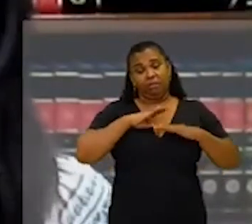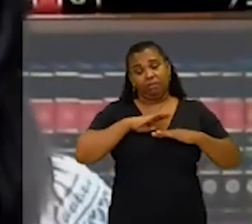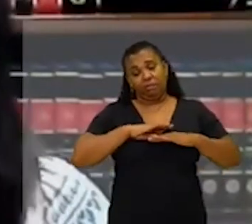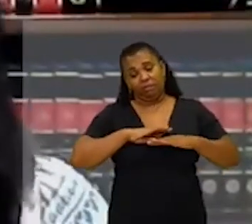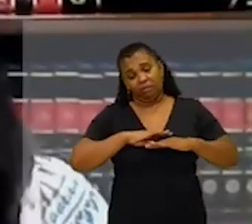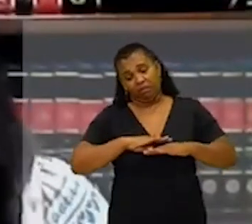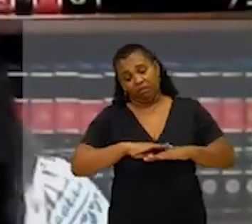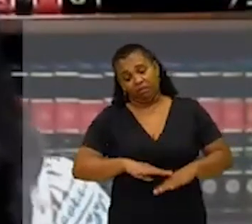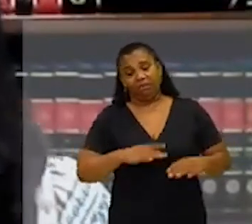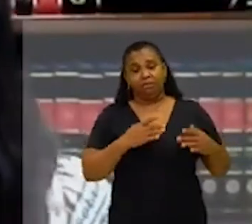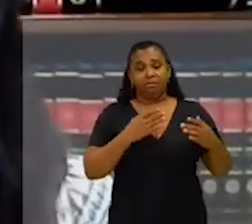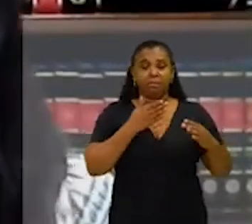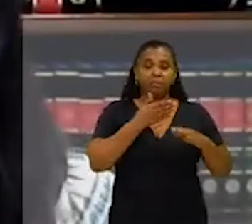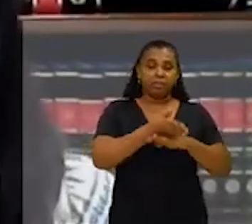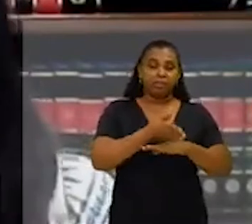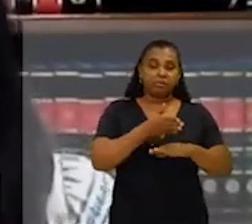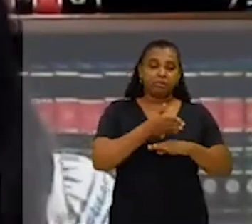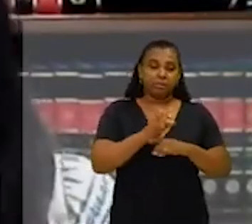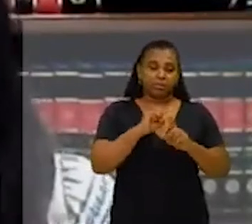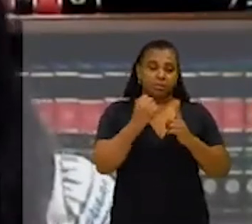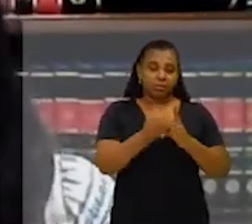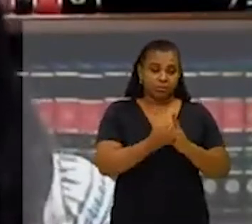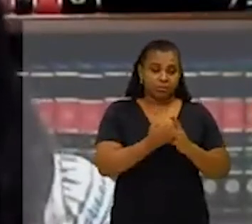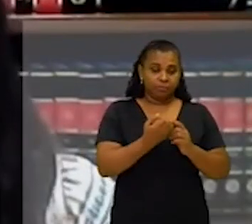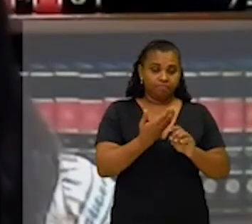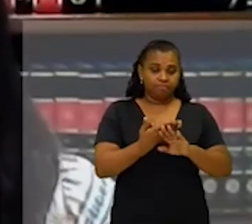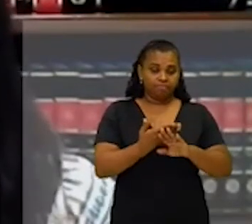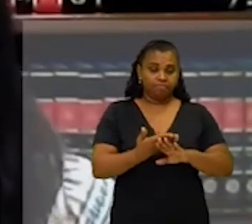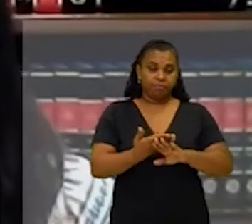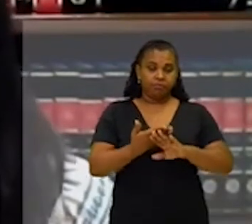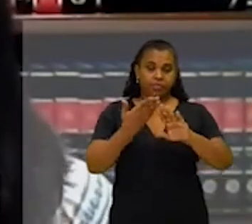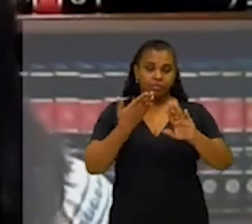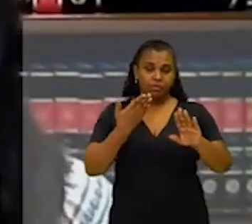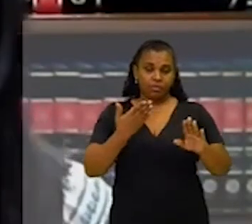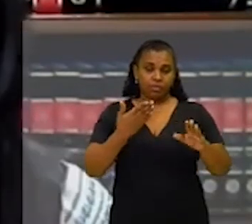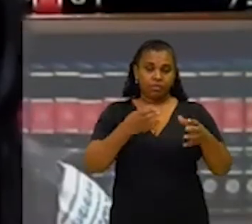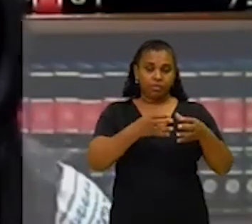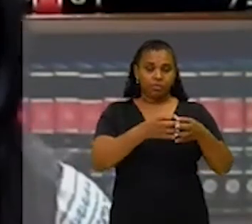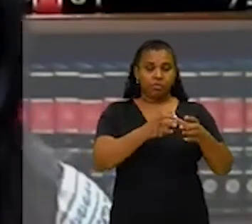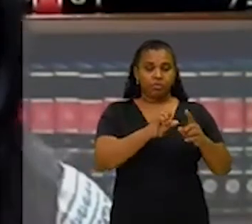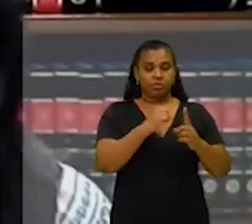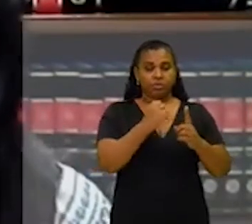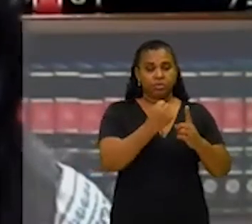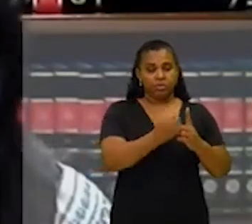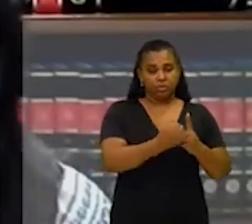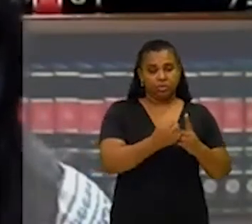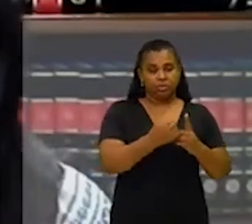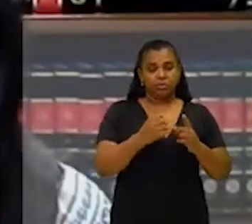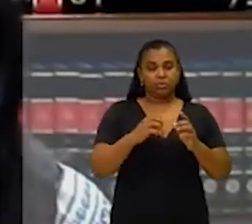o público de partido da sociedade e as pessoas iremos fazer apenas abrir a política mas também